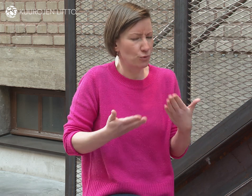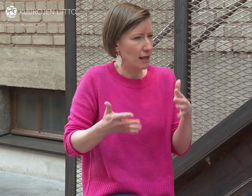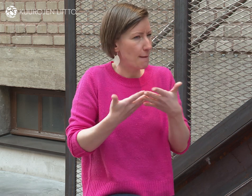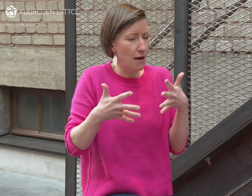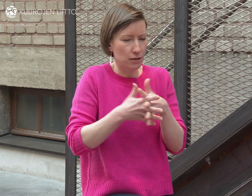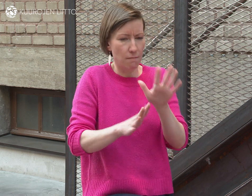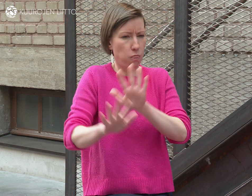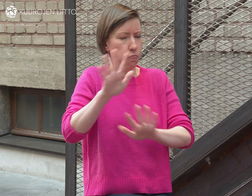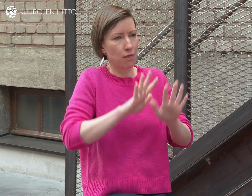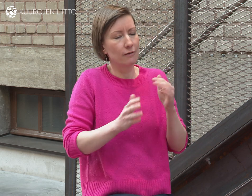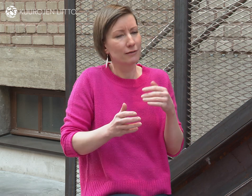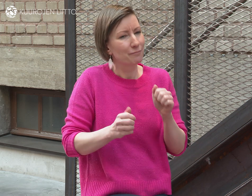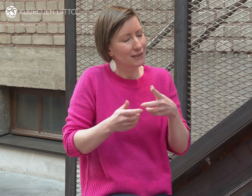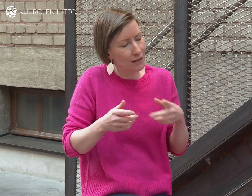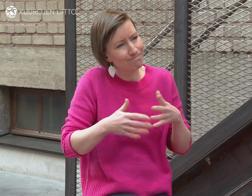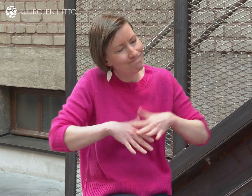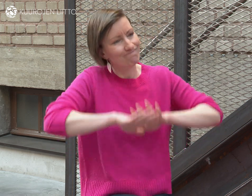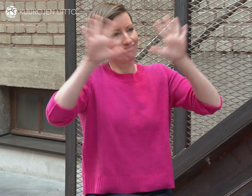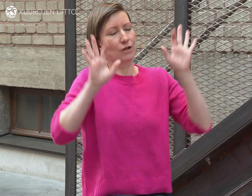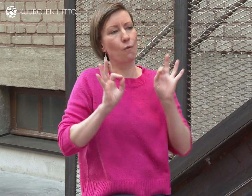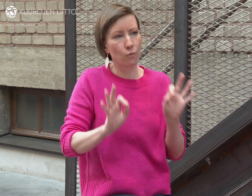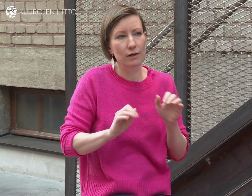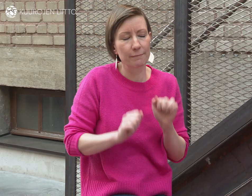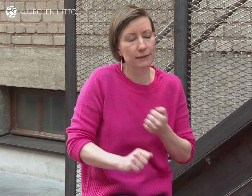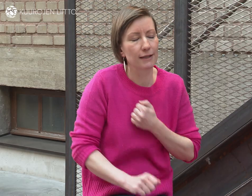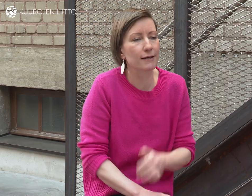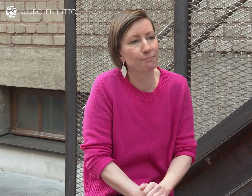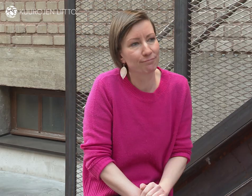Nykyisellään tilanne on hyvin epäselvä.